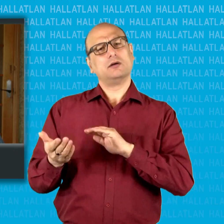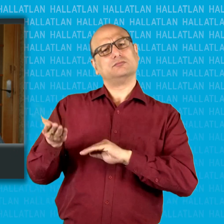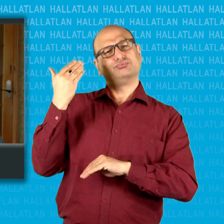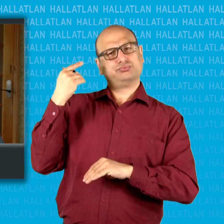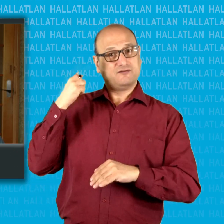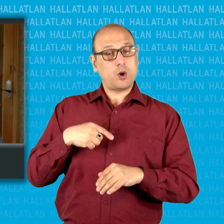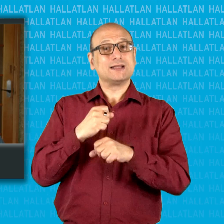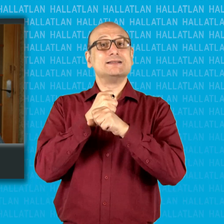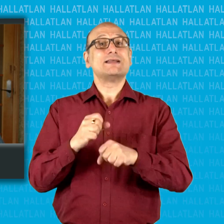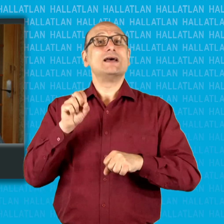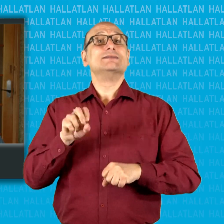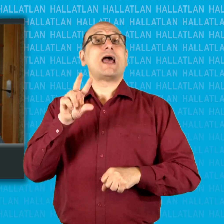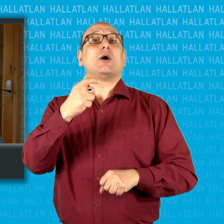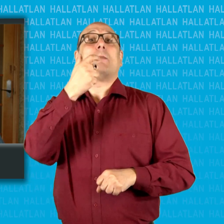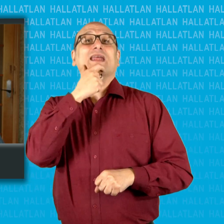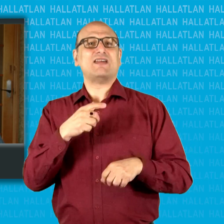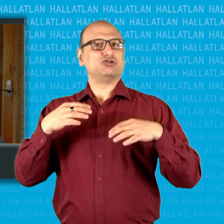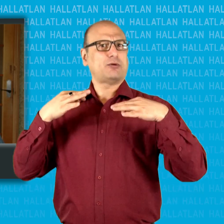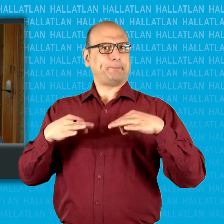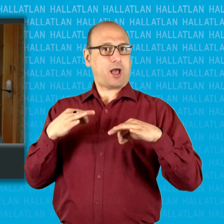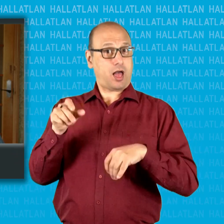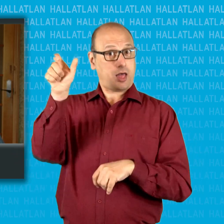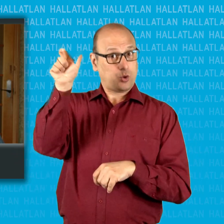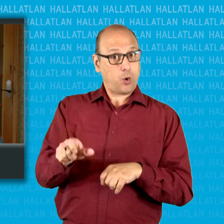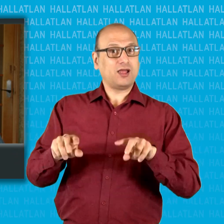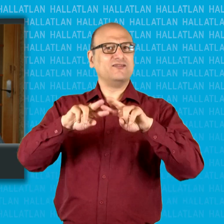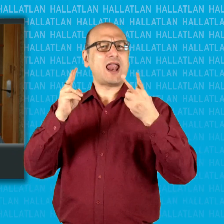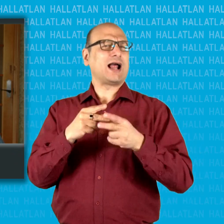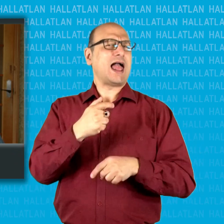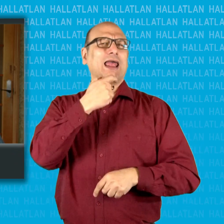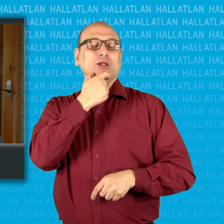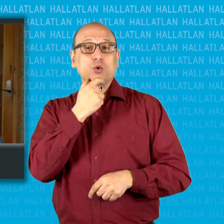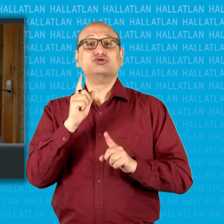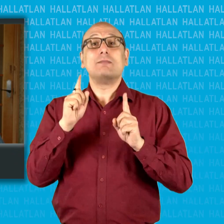a rekordot korábban a spanyol tartotta,